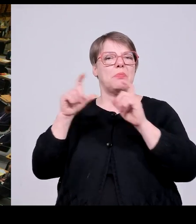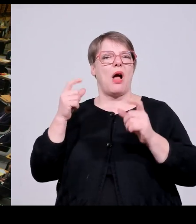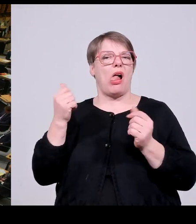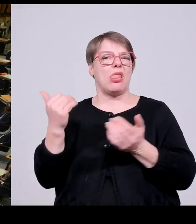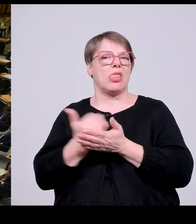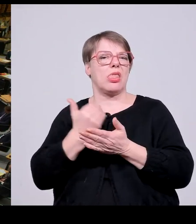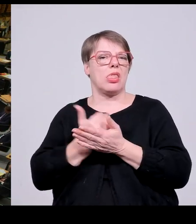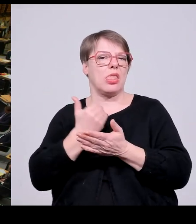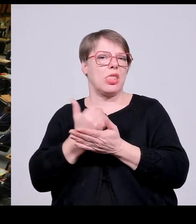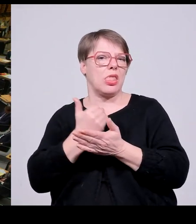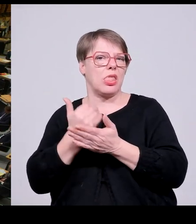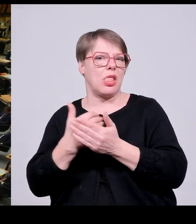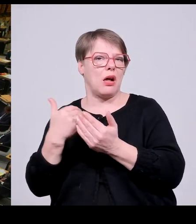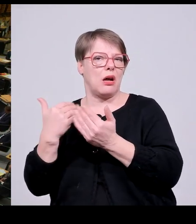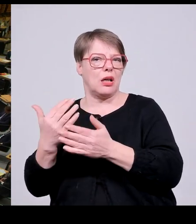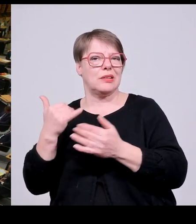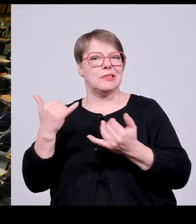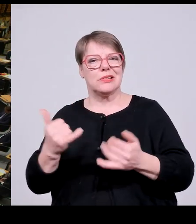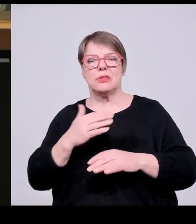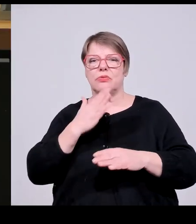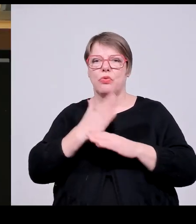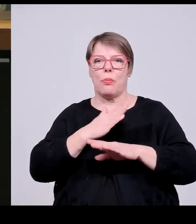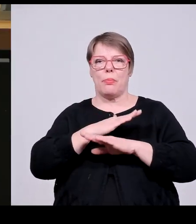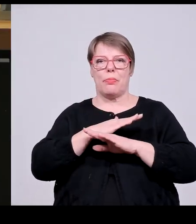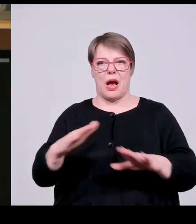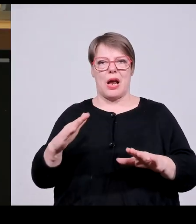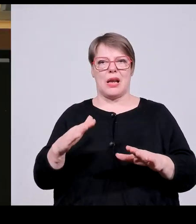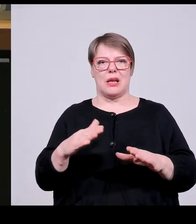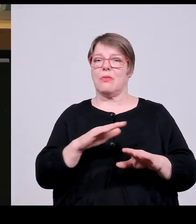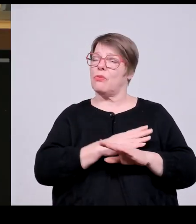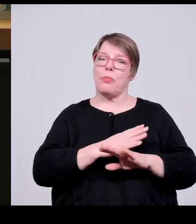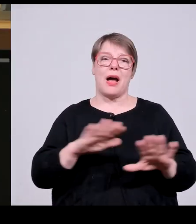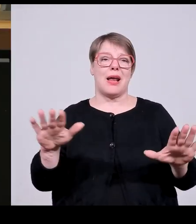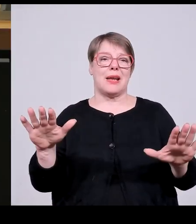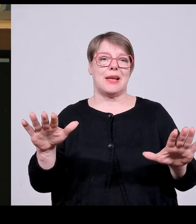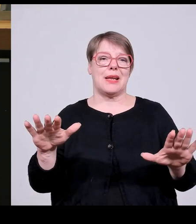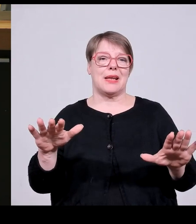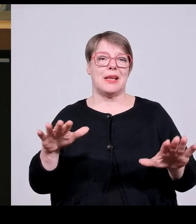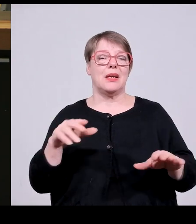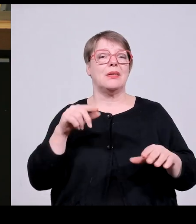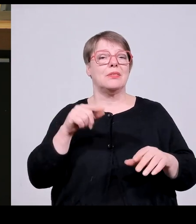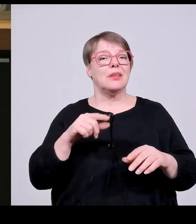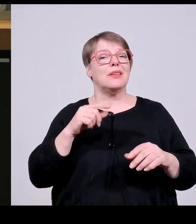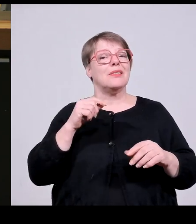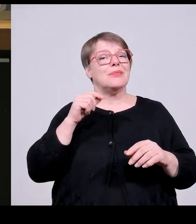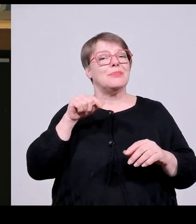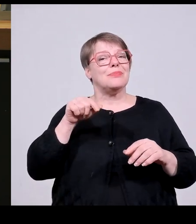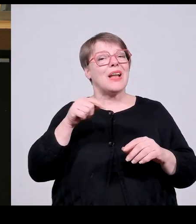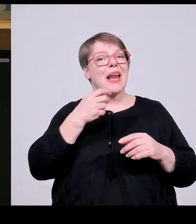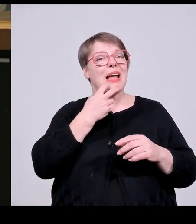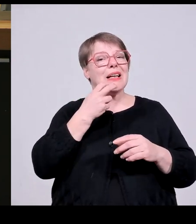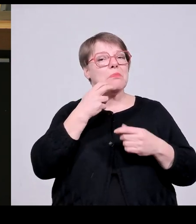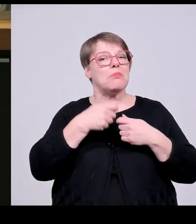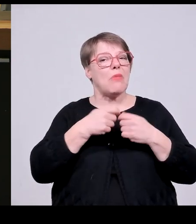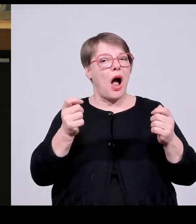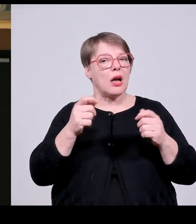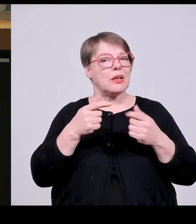diesen falschen Pfad endlich zu verlassen und die Energieversorgung wieder unter die Kontrolle der öffentlichen Hand zu bekommen.